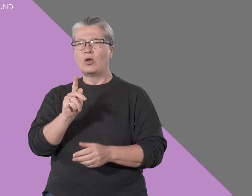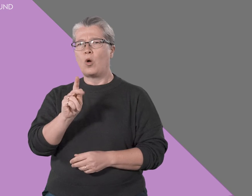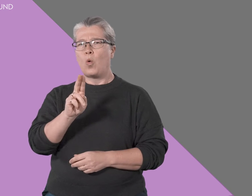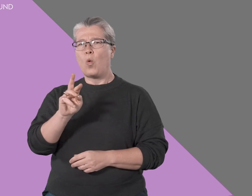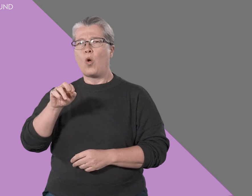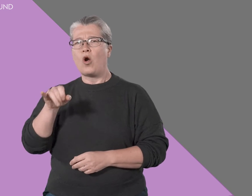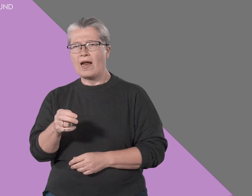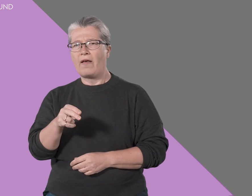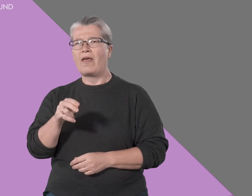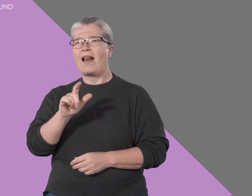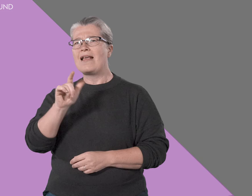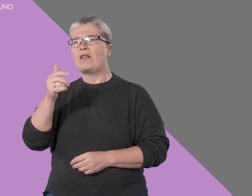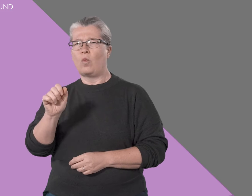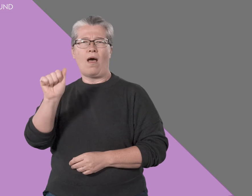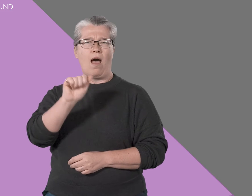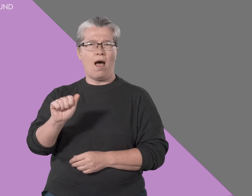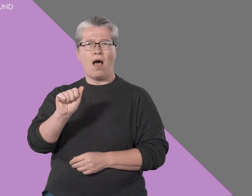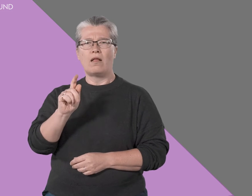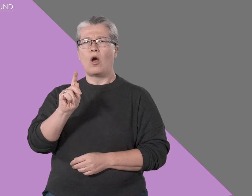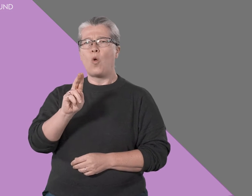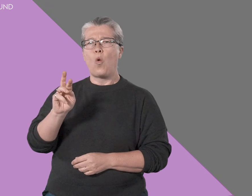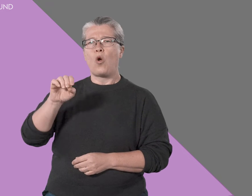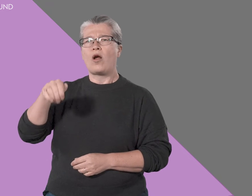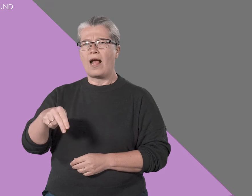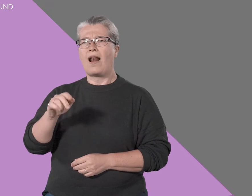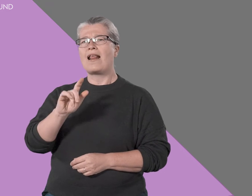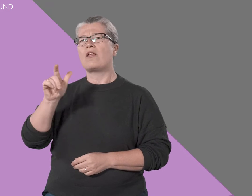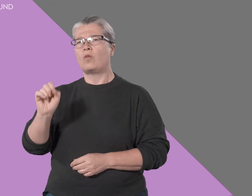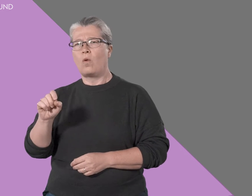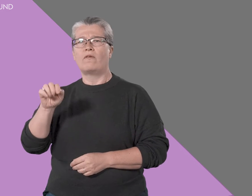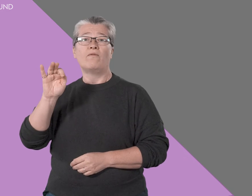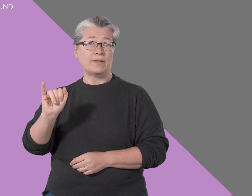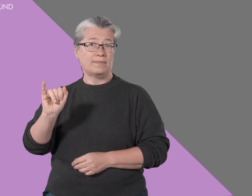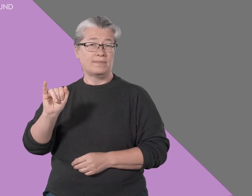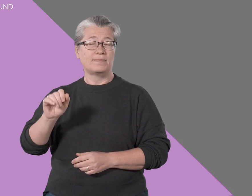kuurojenliitto@kuurojenliitto.fi